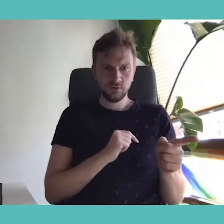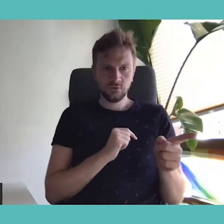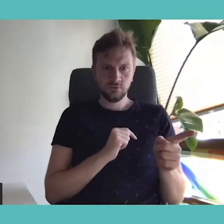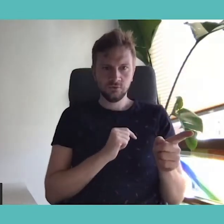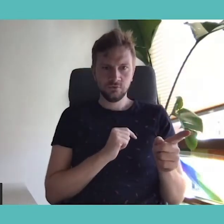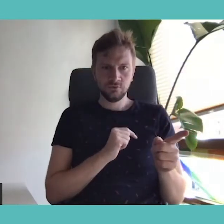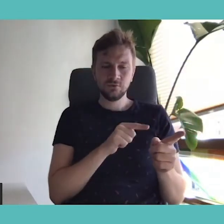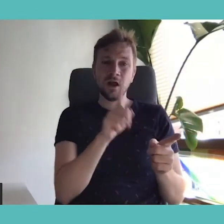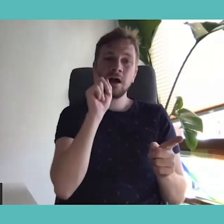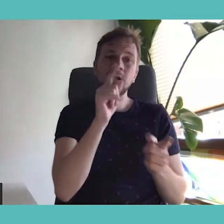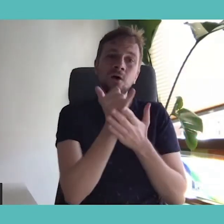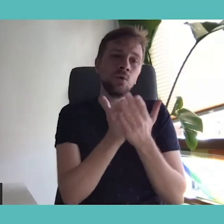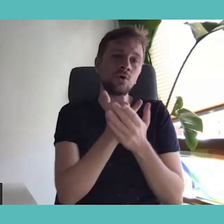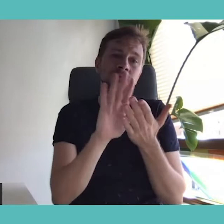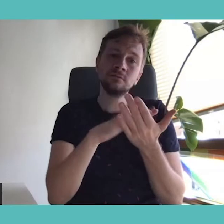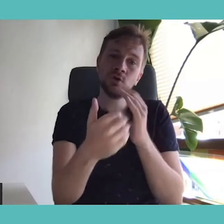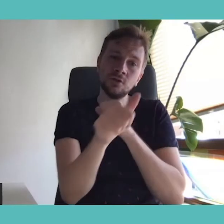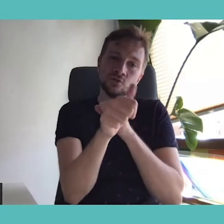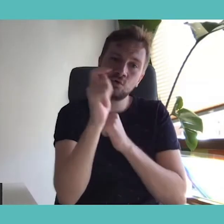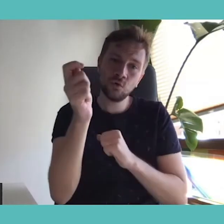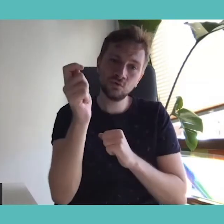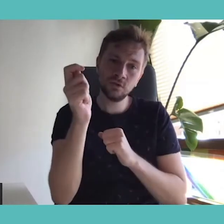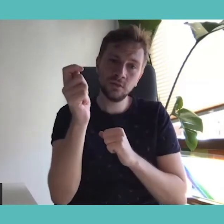A tak naprawdę kurs np. obejmował tylko 60 godzin.